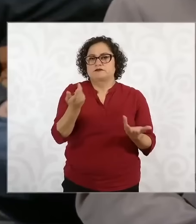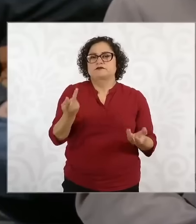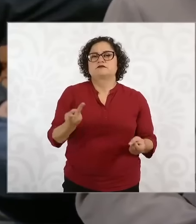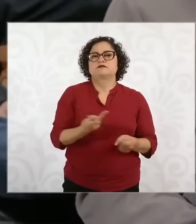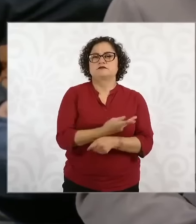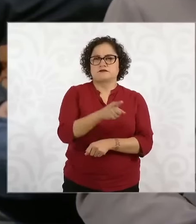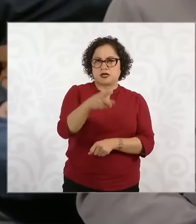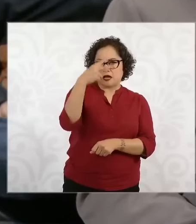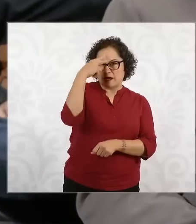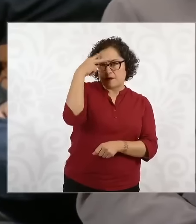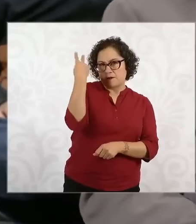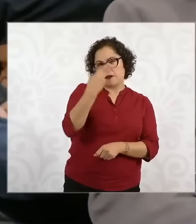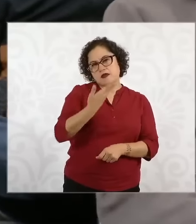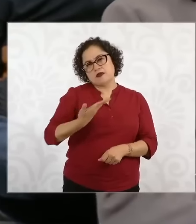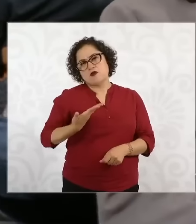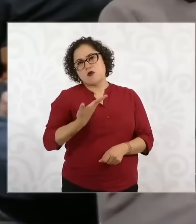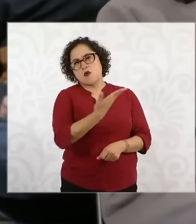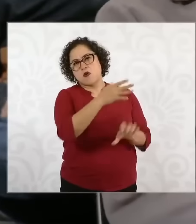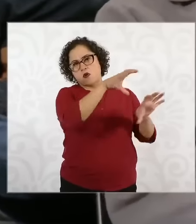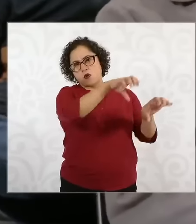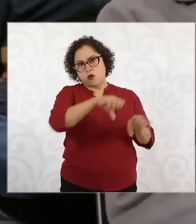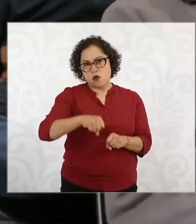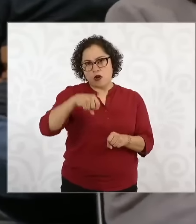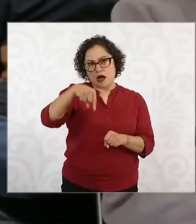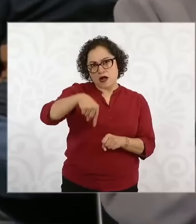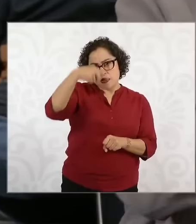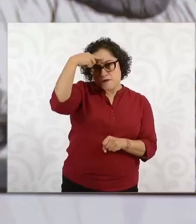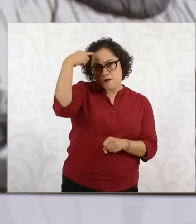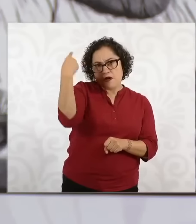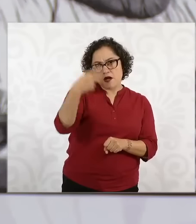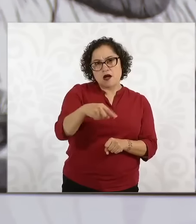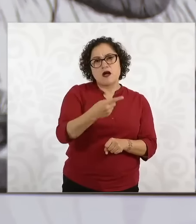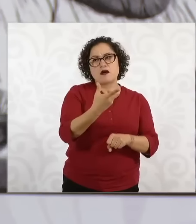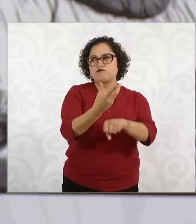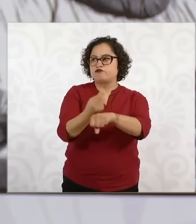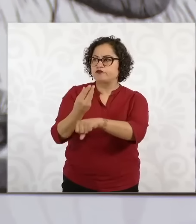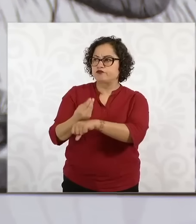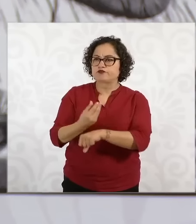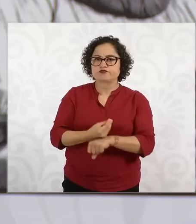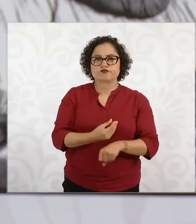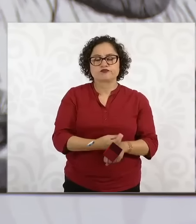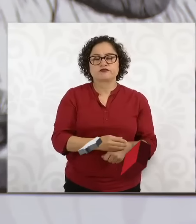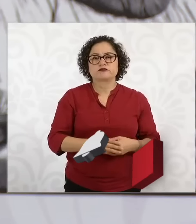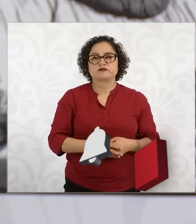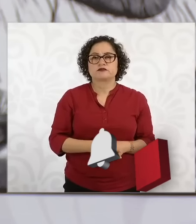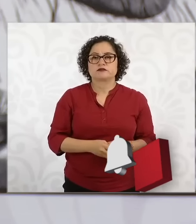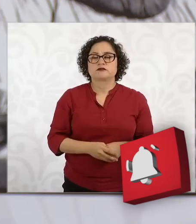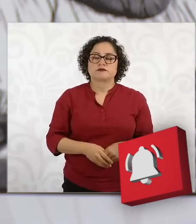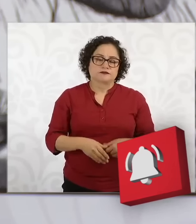de estos recursos para reparación del daño. Pues ya eh vamos a pedirle a la fiscalía que revise.